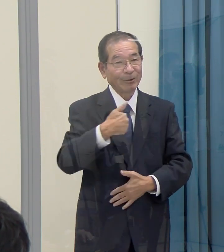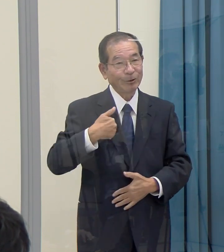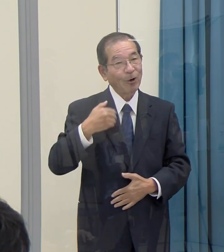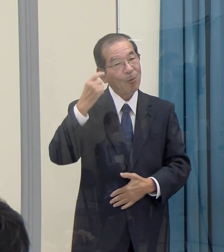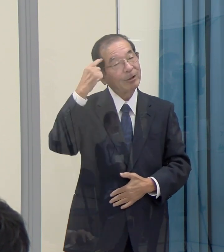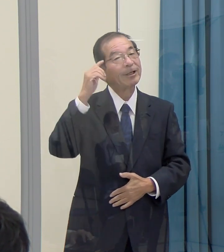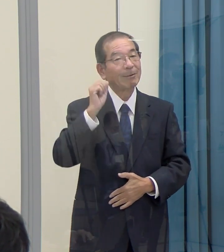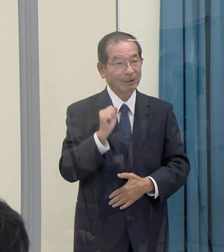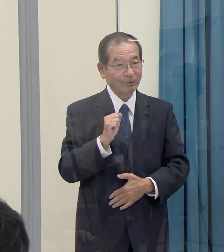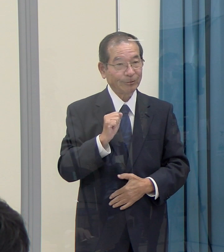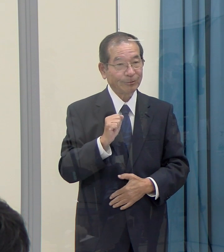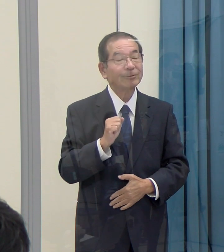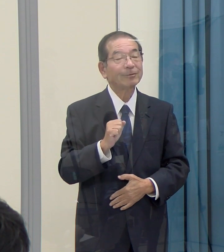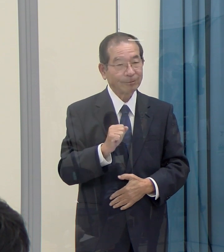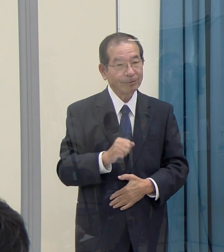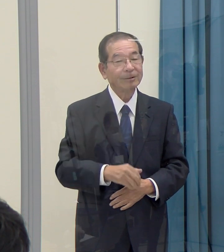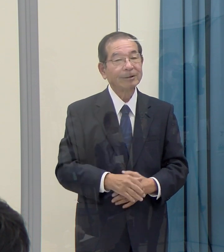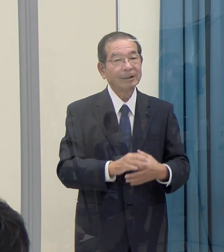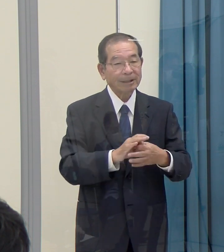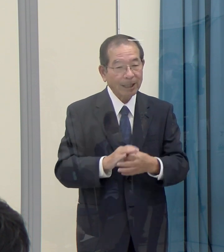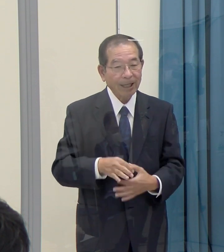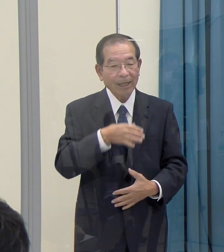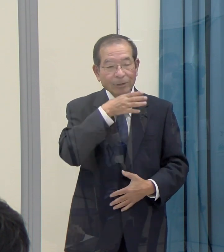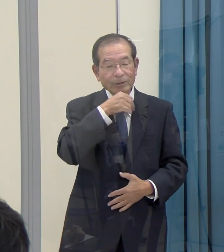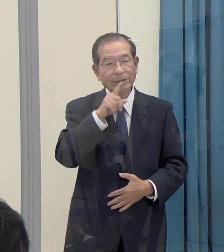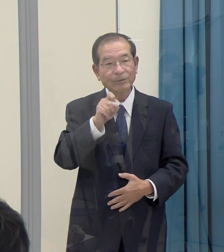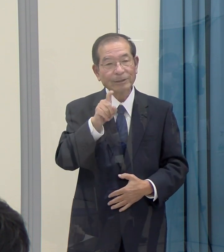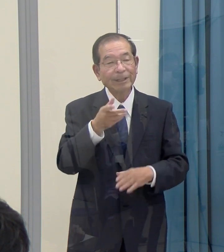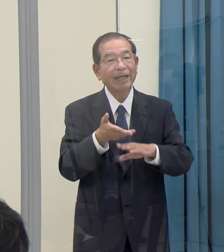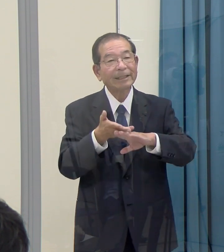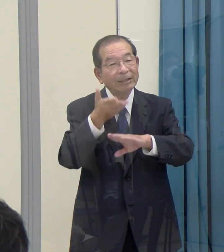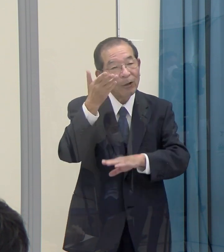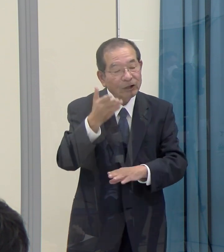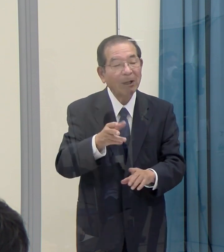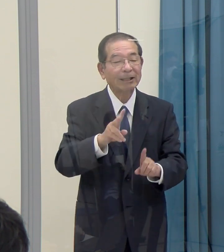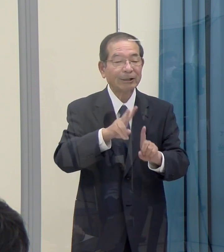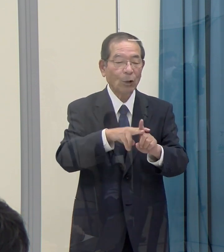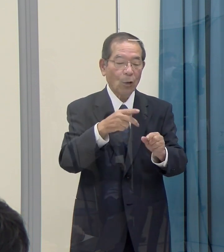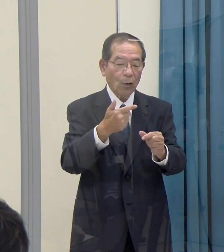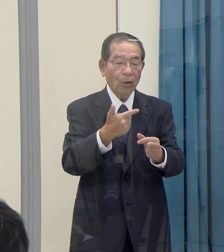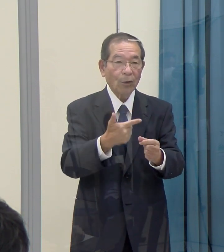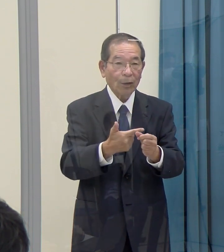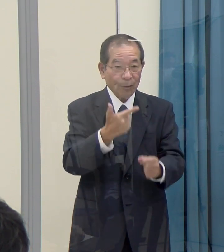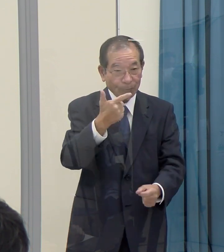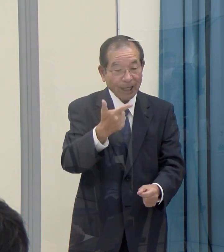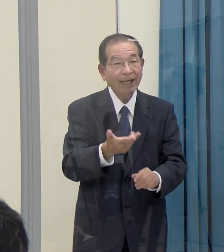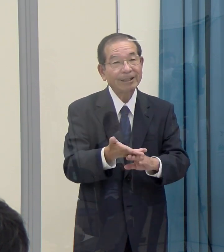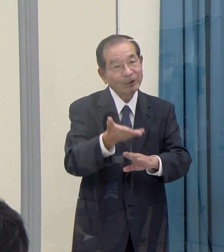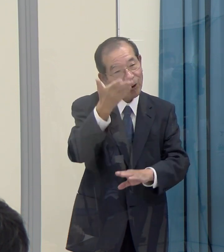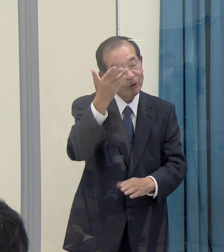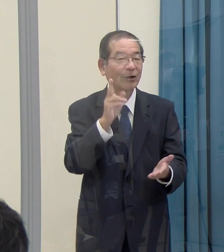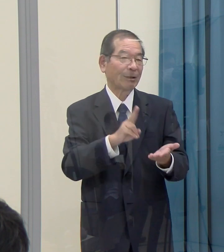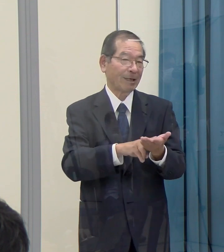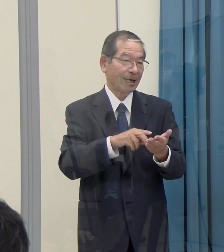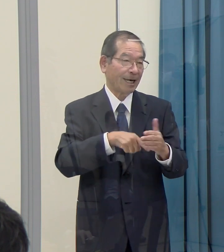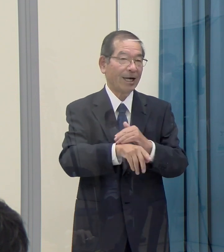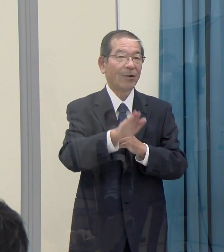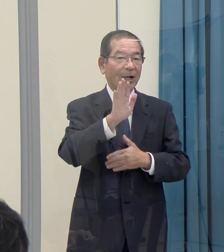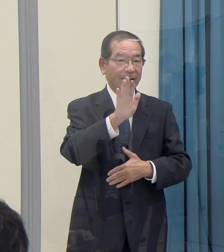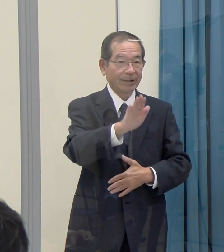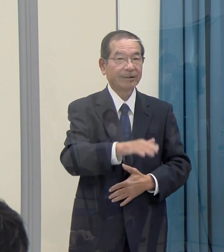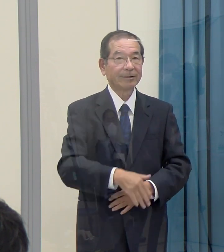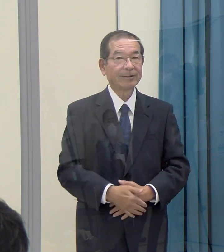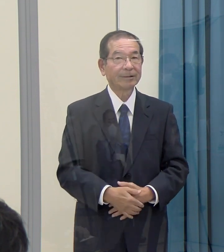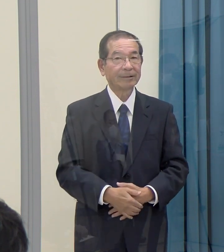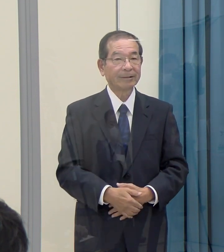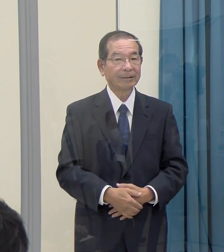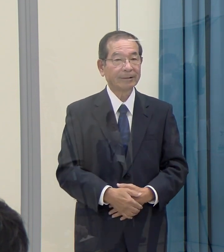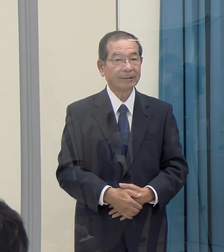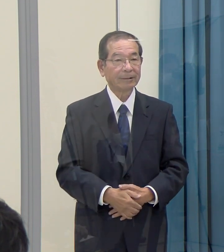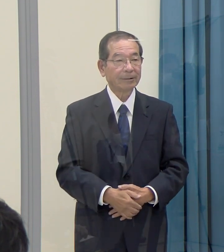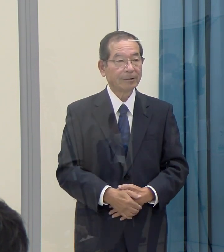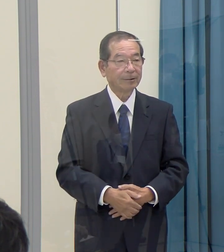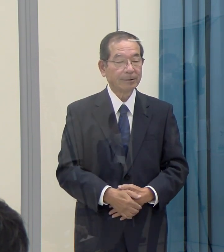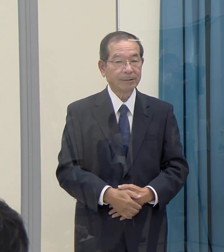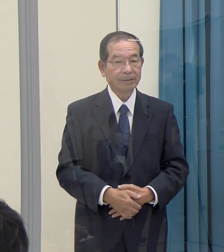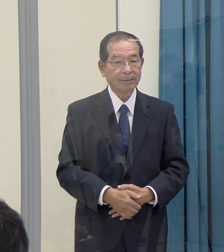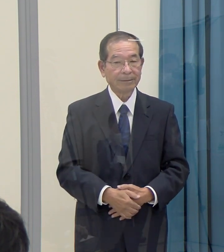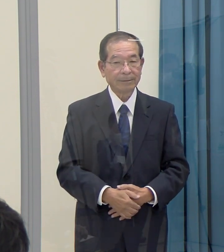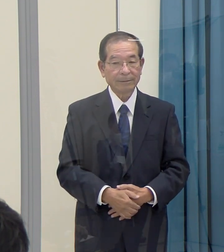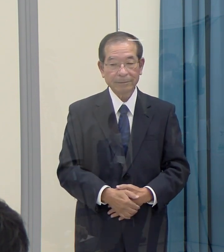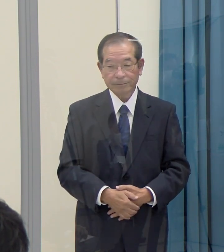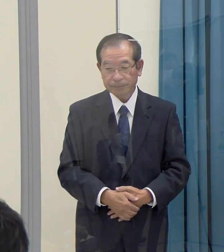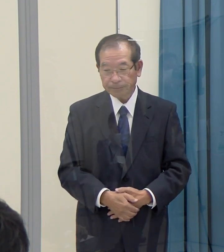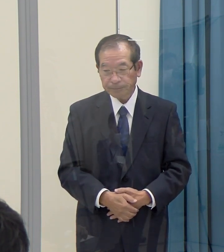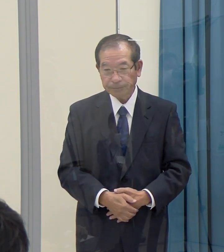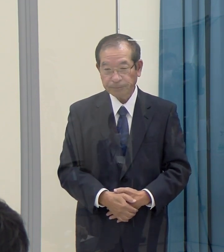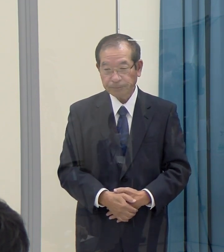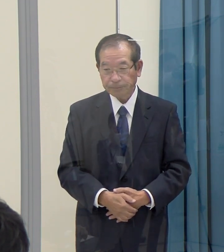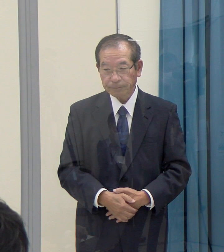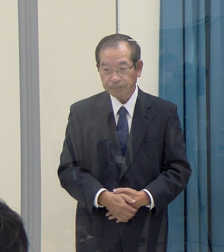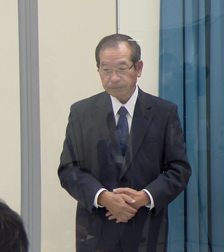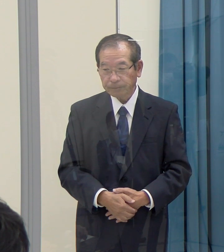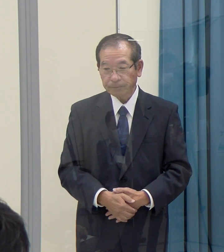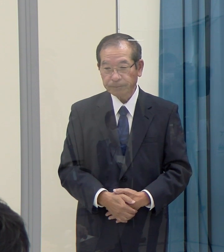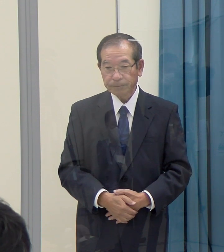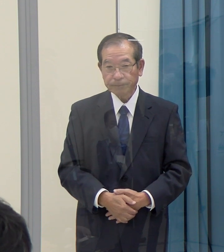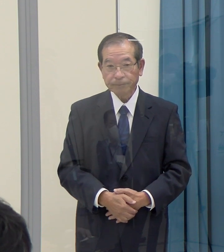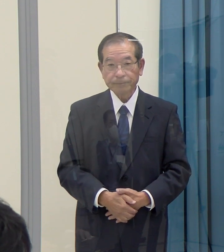こういったことから１１歳以上、つまり小学校６年以上としたところです。